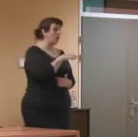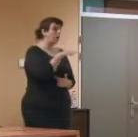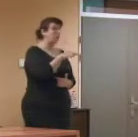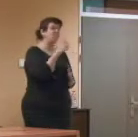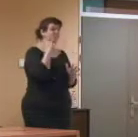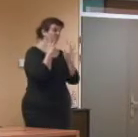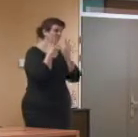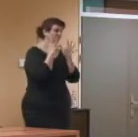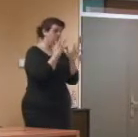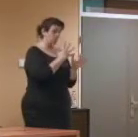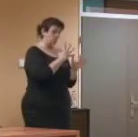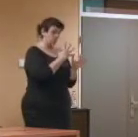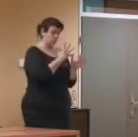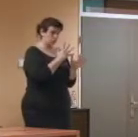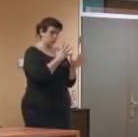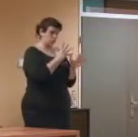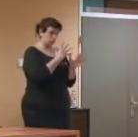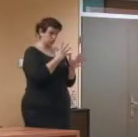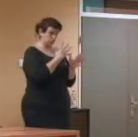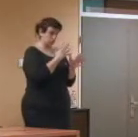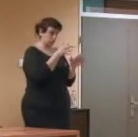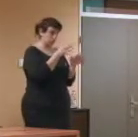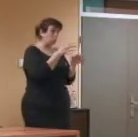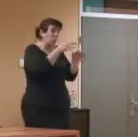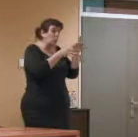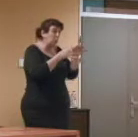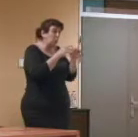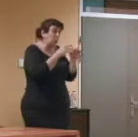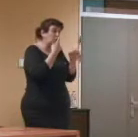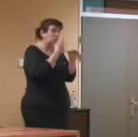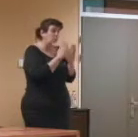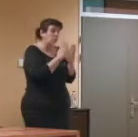con diez jueces, cuatro fiscales,